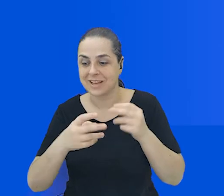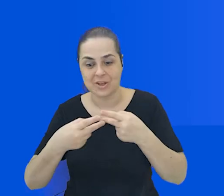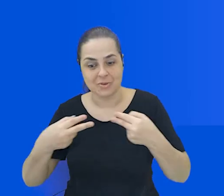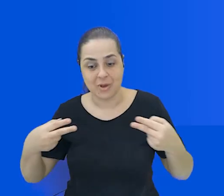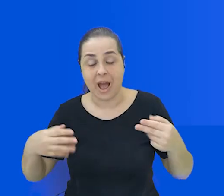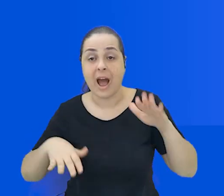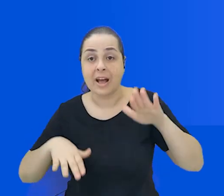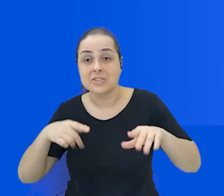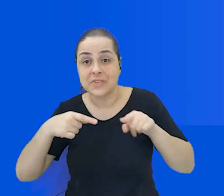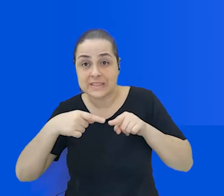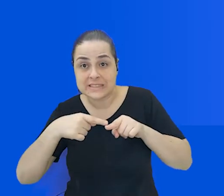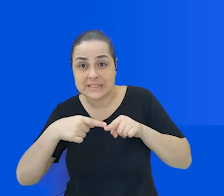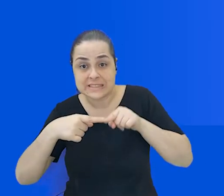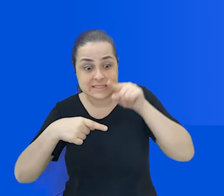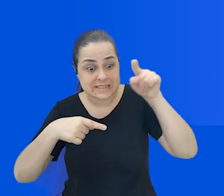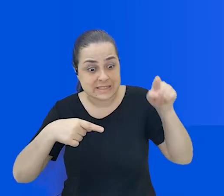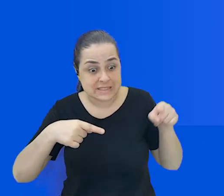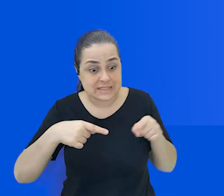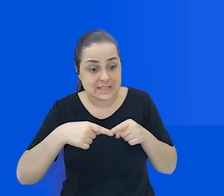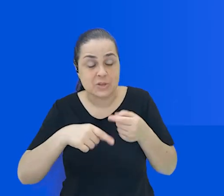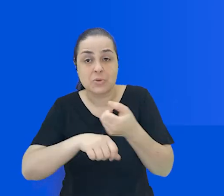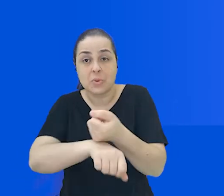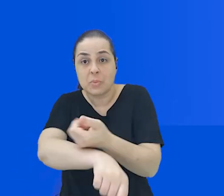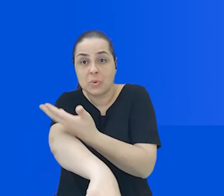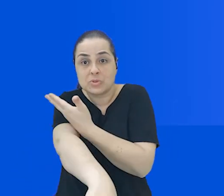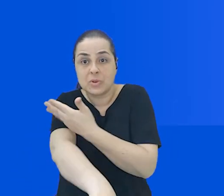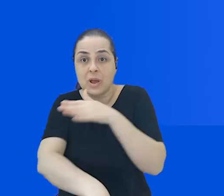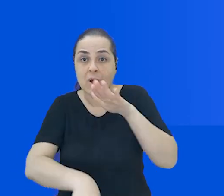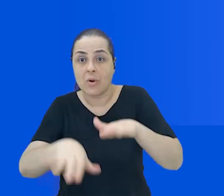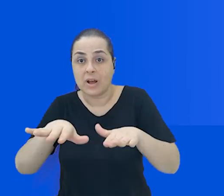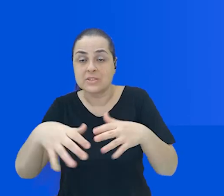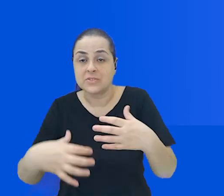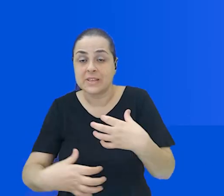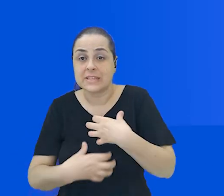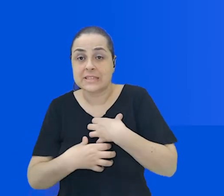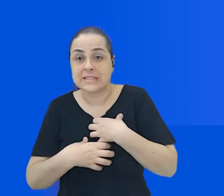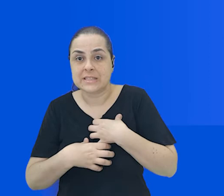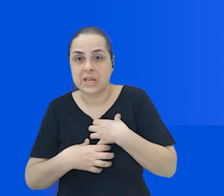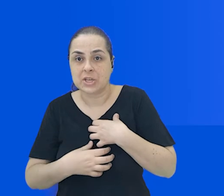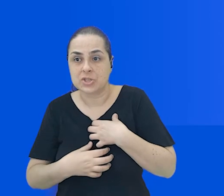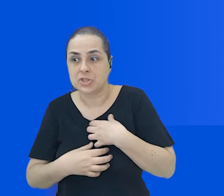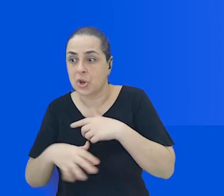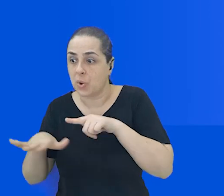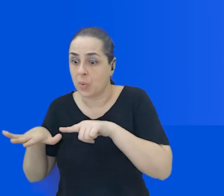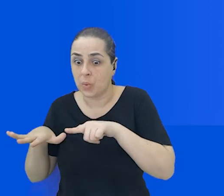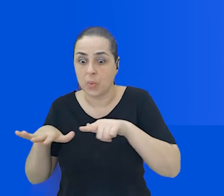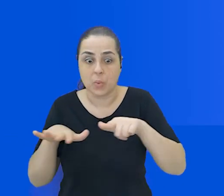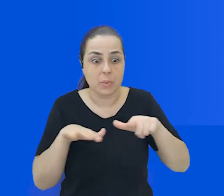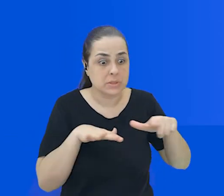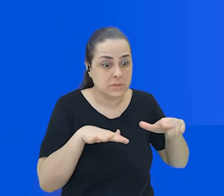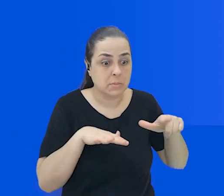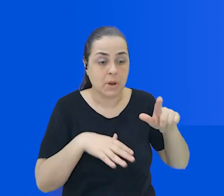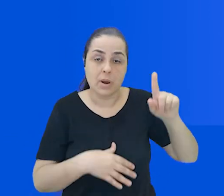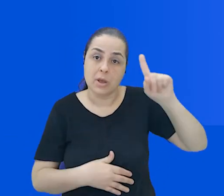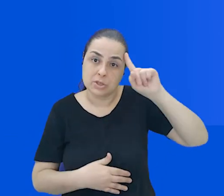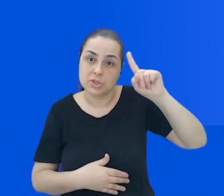ele vai durando uma semana. E isso, na verdade, é adoecimento emocional. A gente não deveria durar tanto tempo assim.